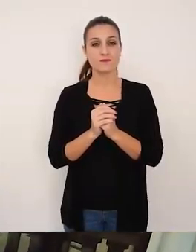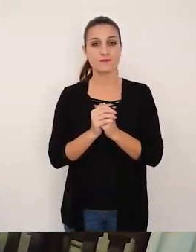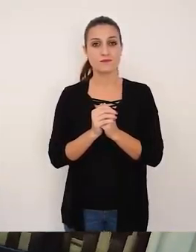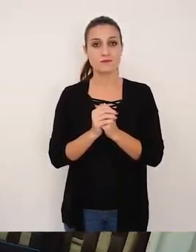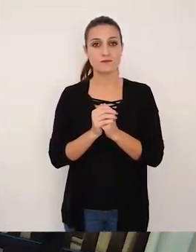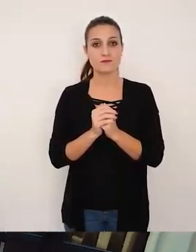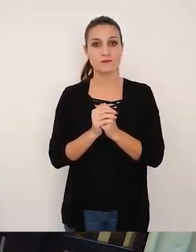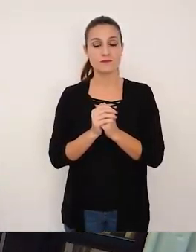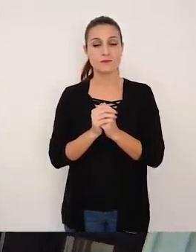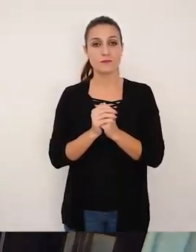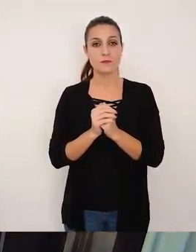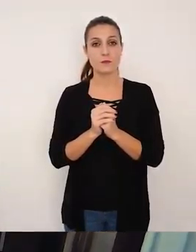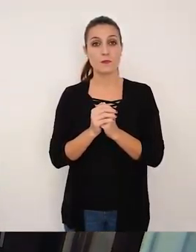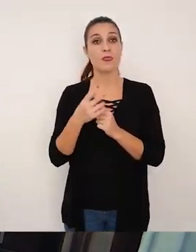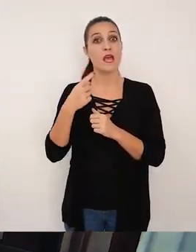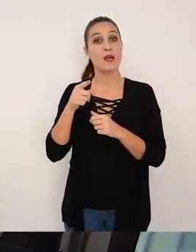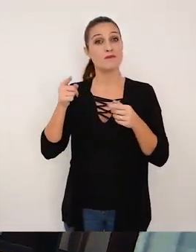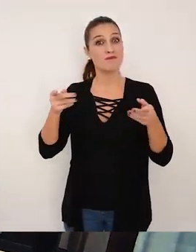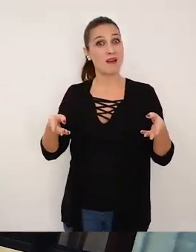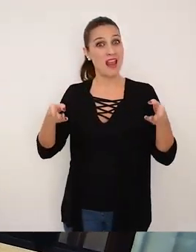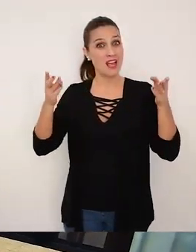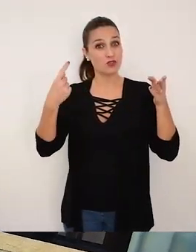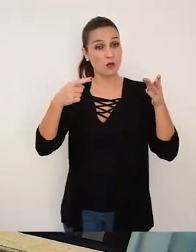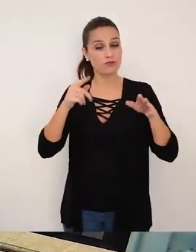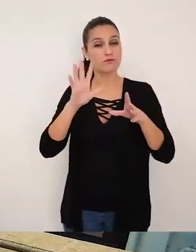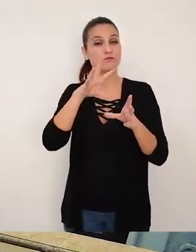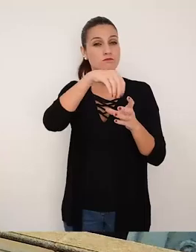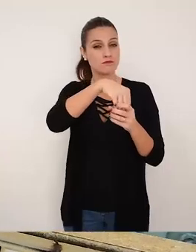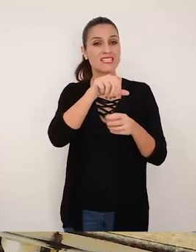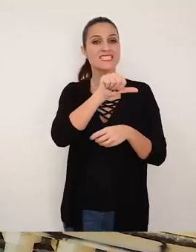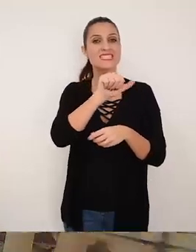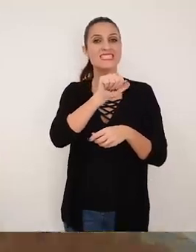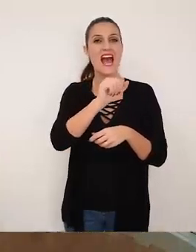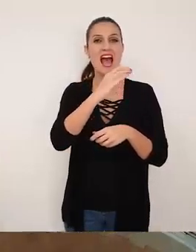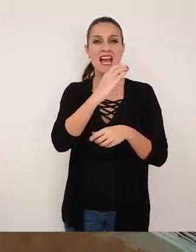Rientrante tra i beni valorizzati dal “Sac Porta d’Oriente”, il palazzo è stato